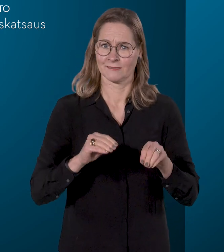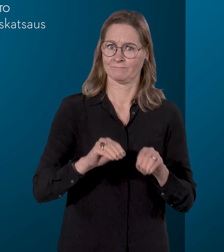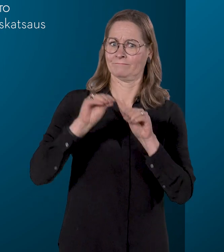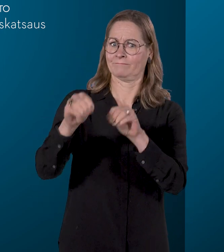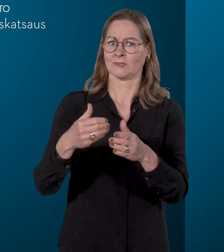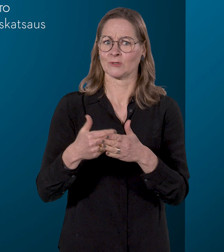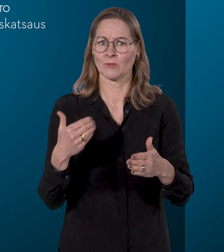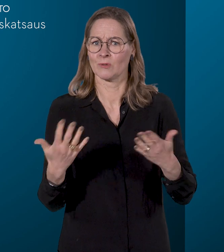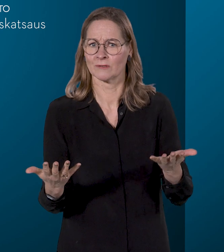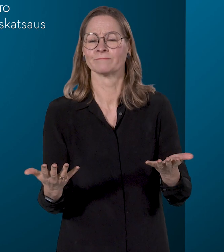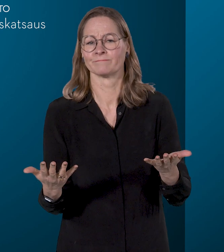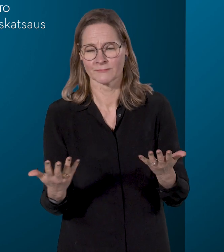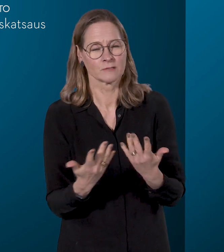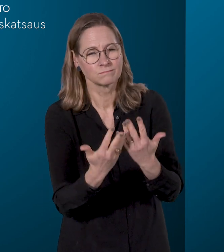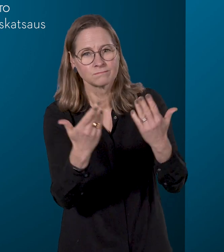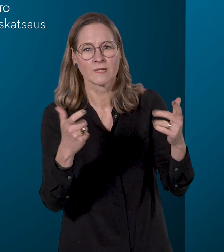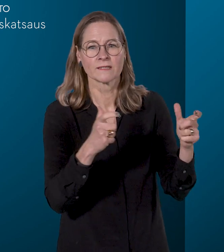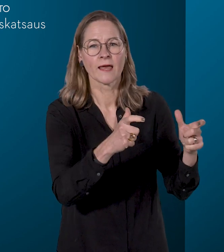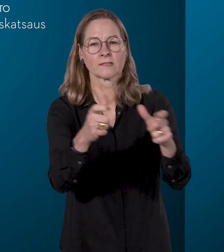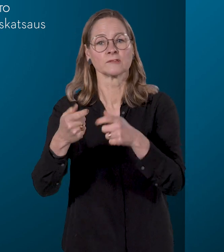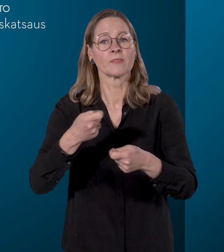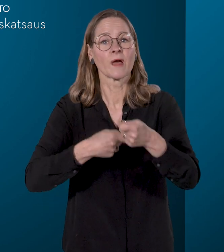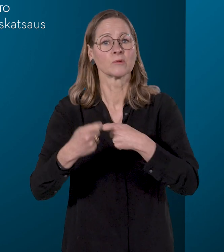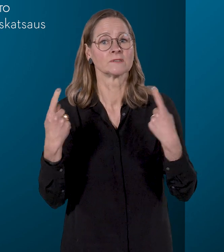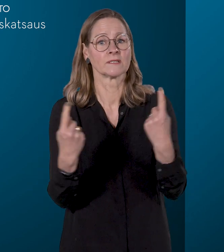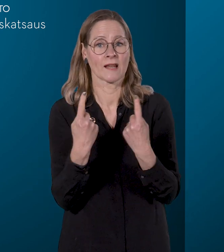Siirtämisen taustalla on se, että monen järjestön taloudellinen tilanne -